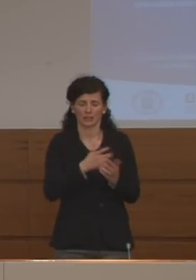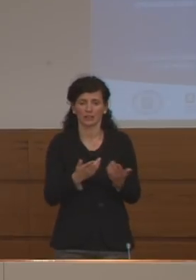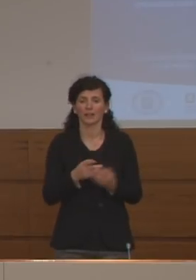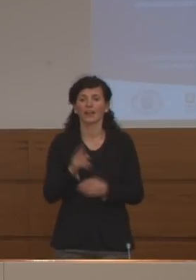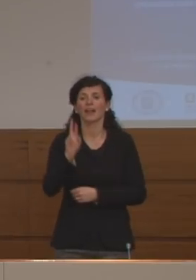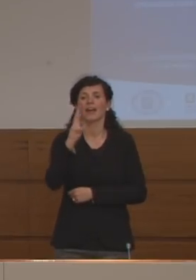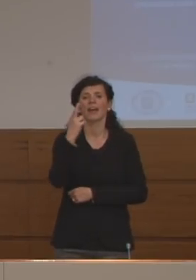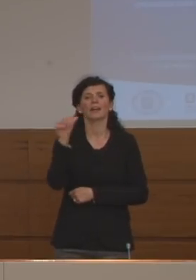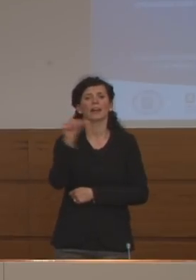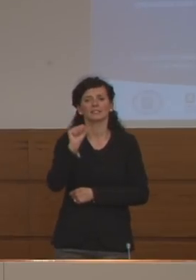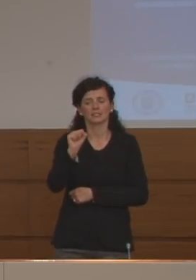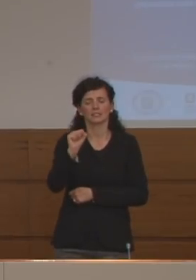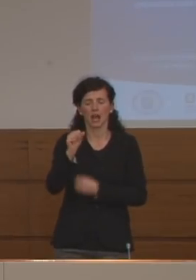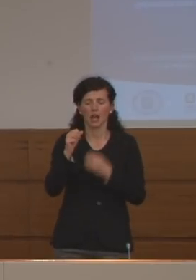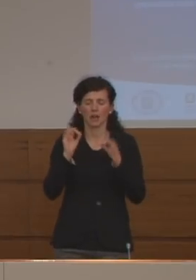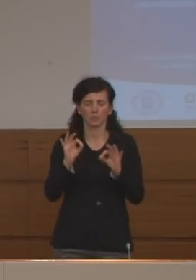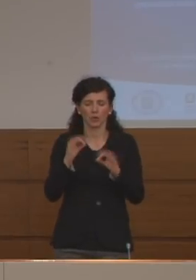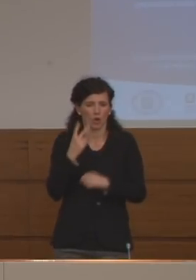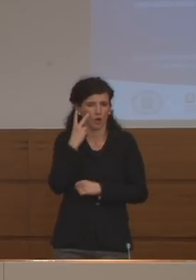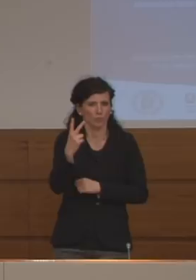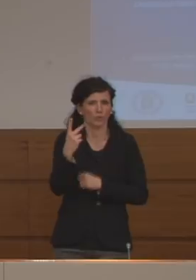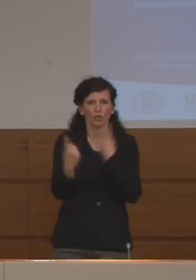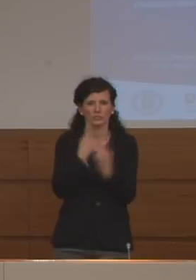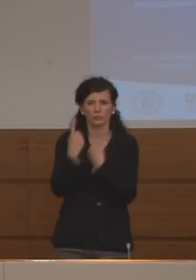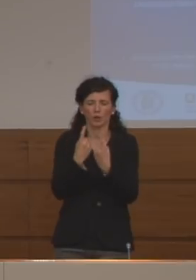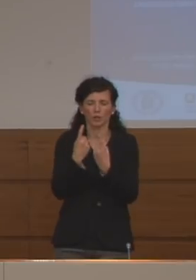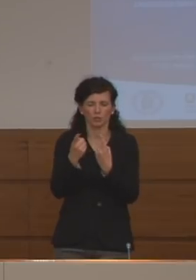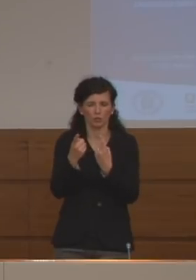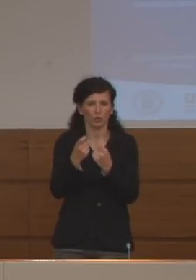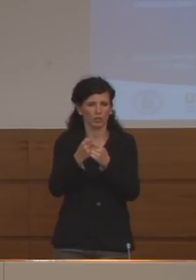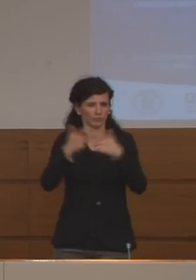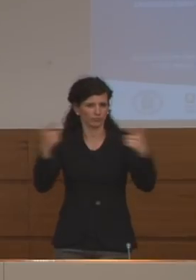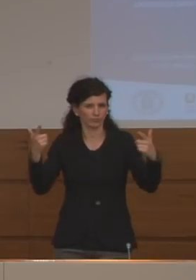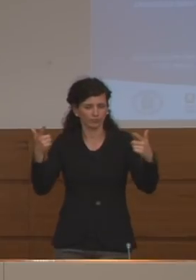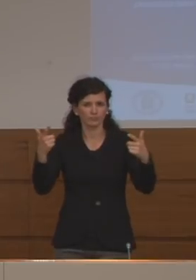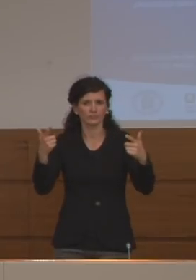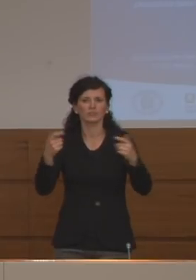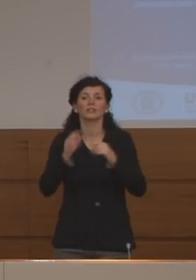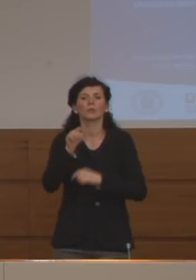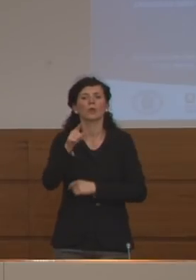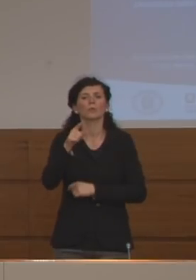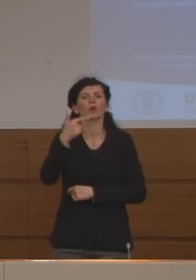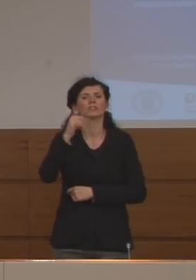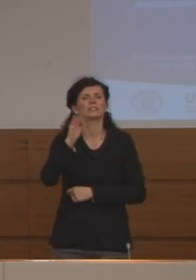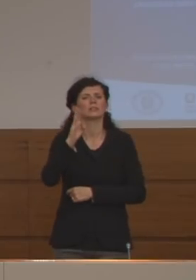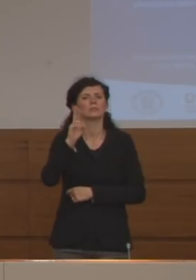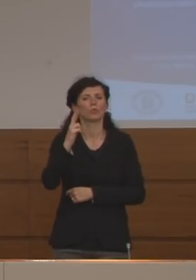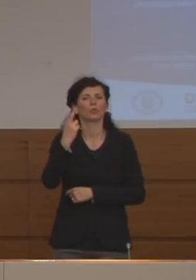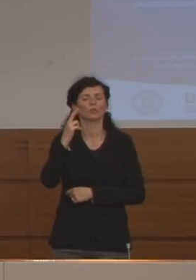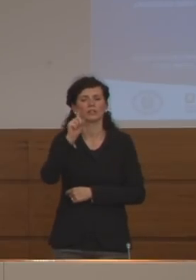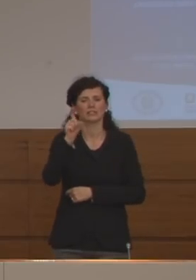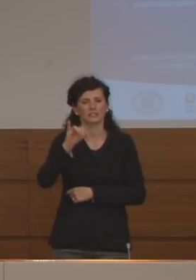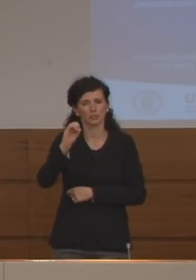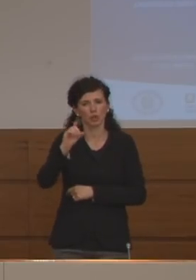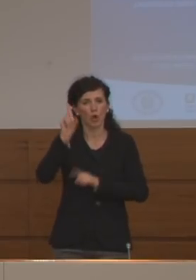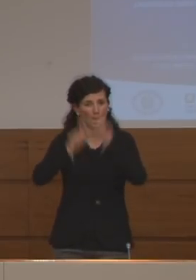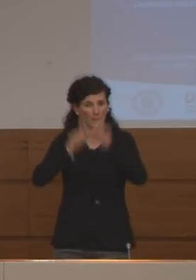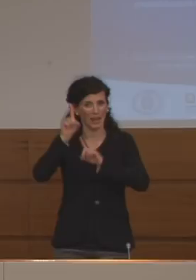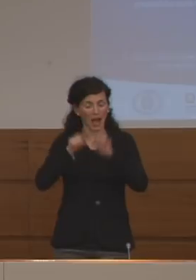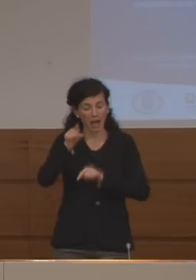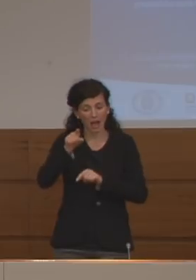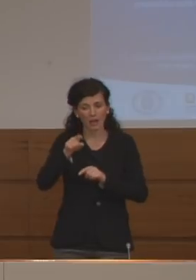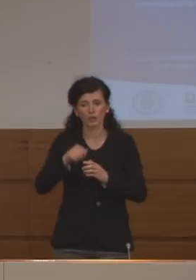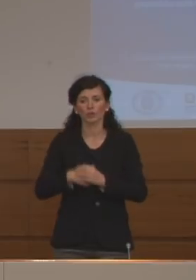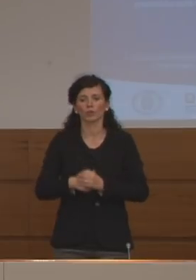quello che è successo poi al Pio Albergo Trivulzio di Milano, uno dei punti in cui